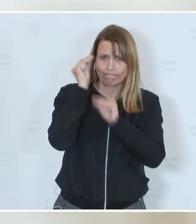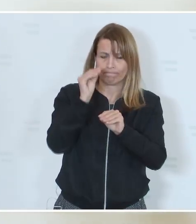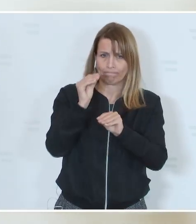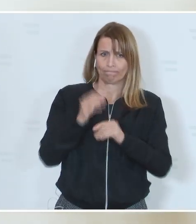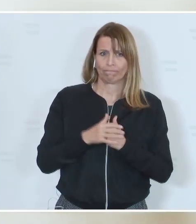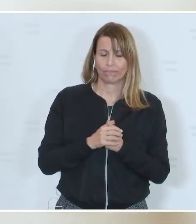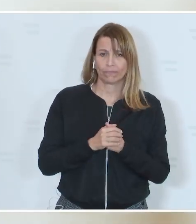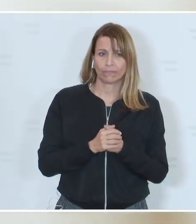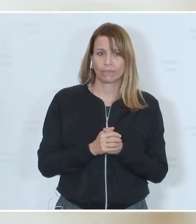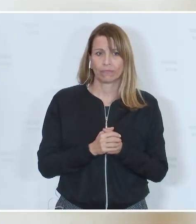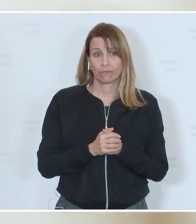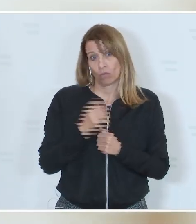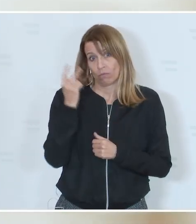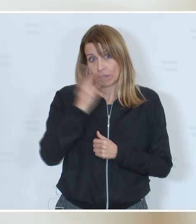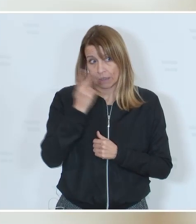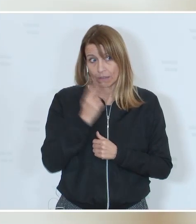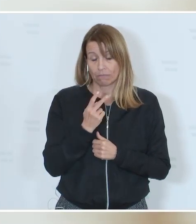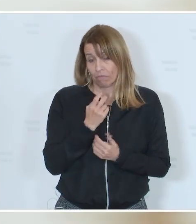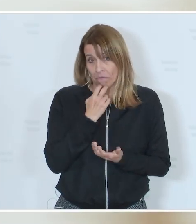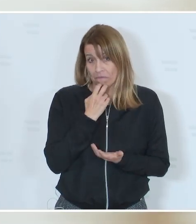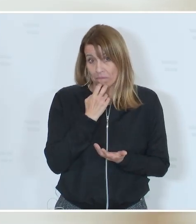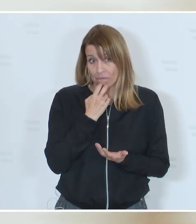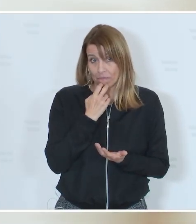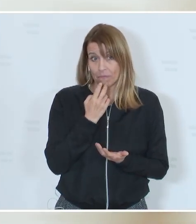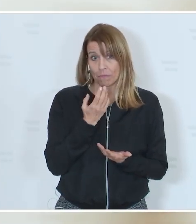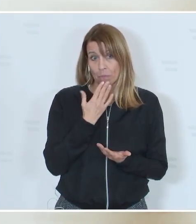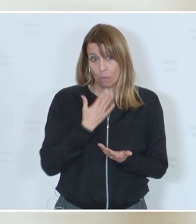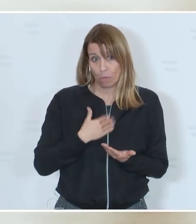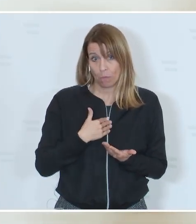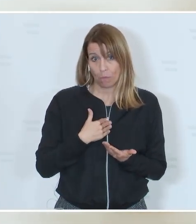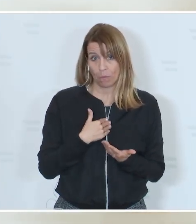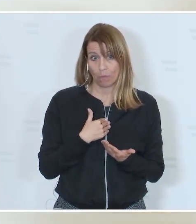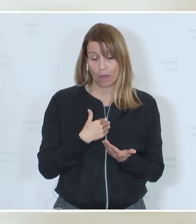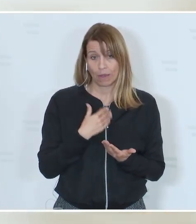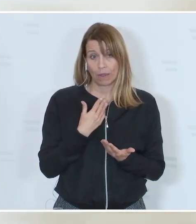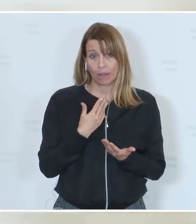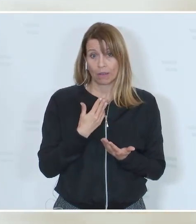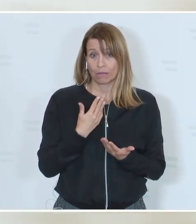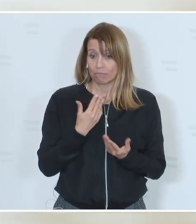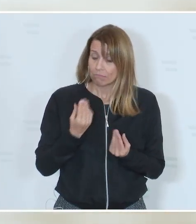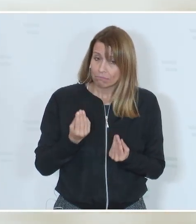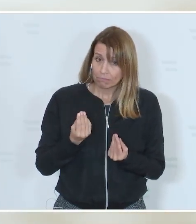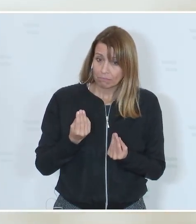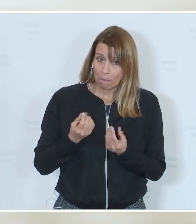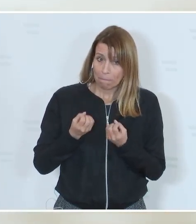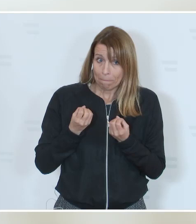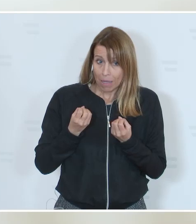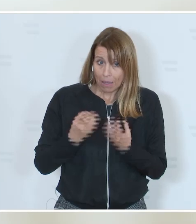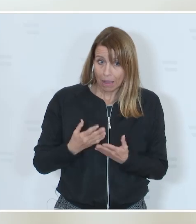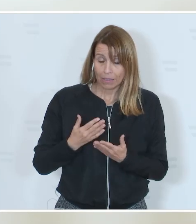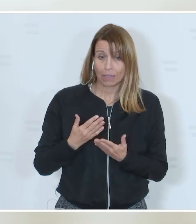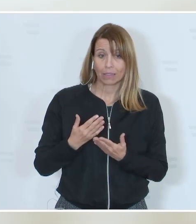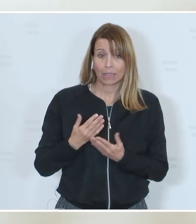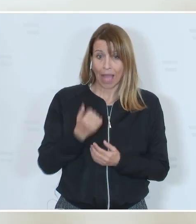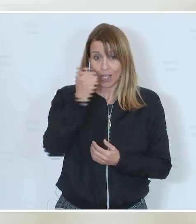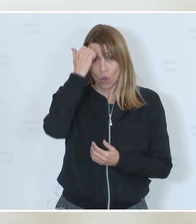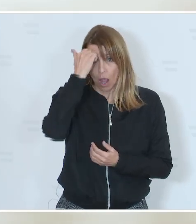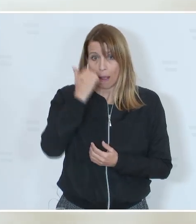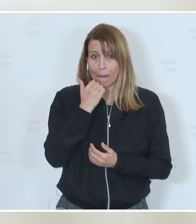natürlich möchte ich die Geschehnisse der Hamas, also was die Hamas hier getan hat,